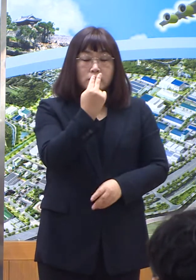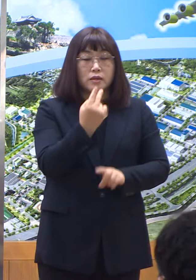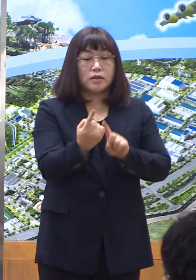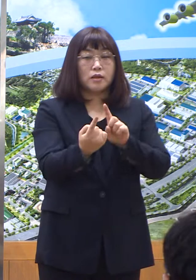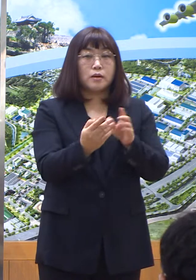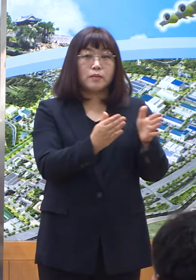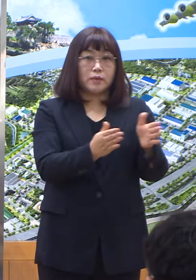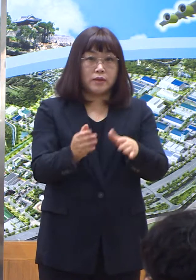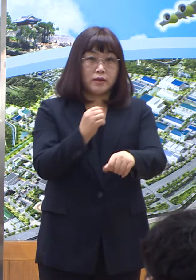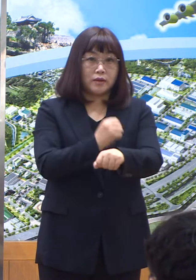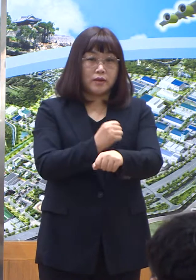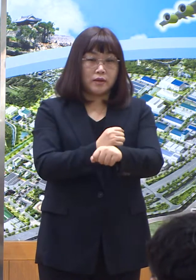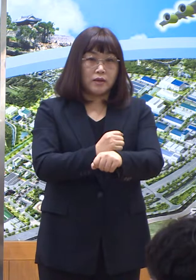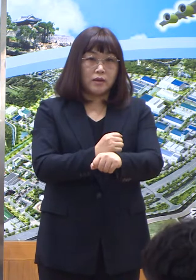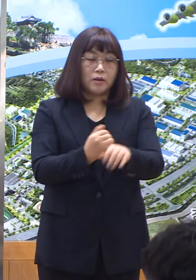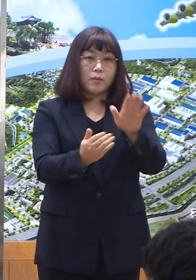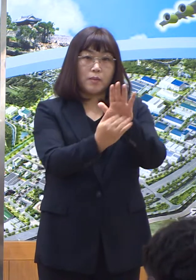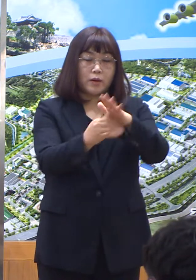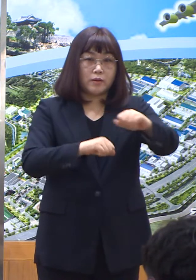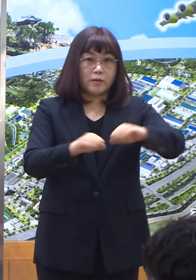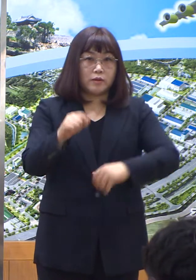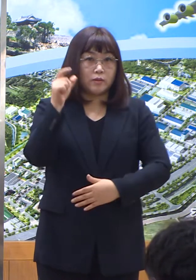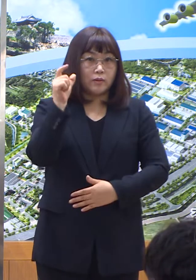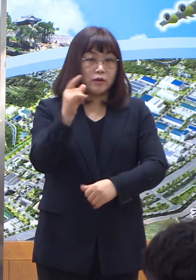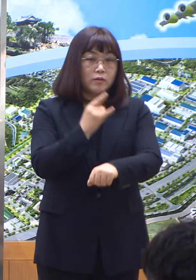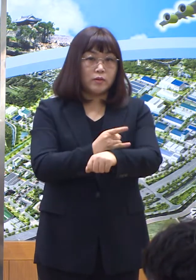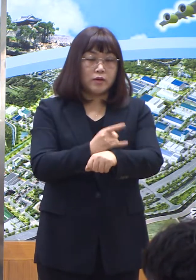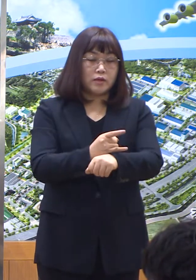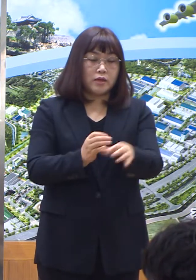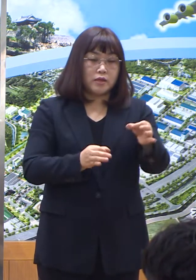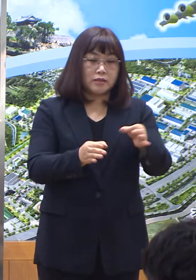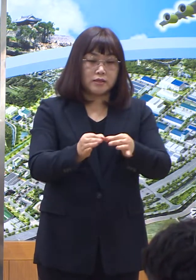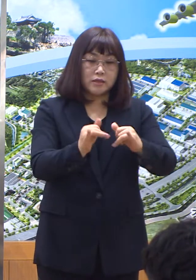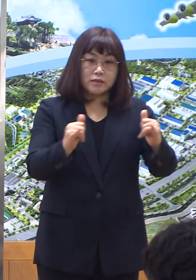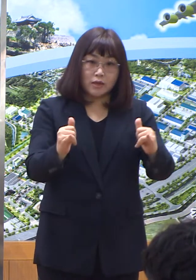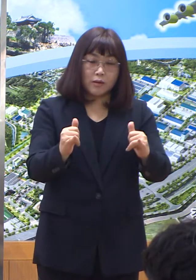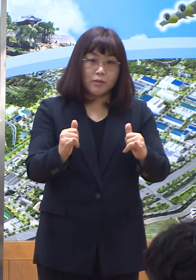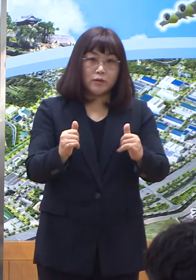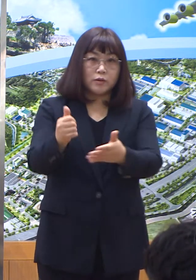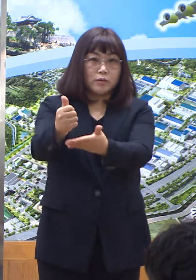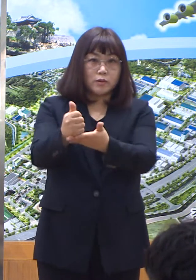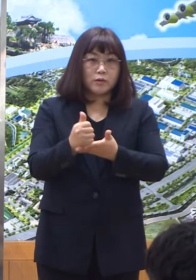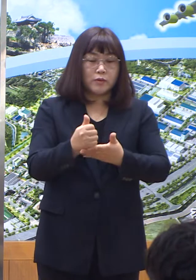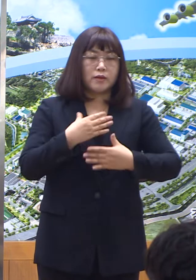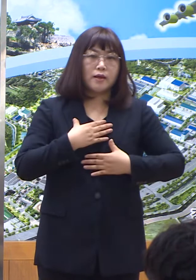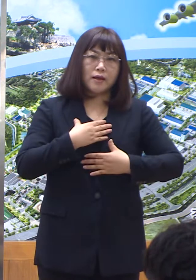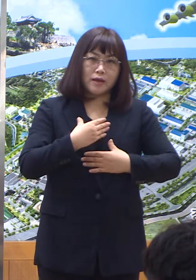전통시장을 찾는 시민들과 상인들이 코로나19로부터 안전한